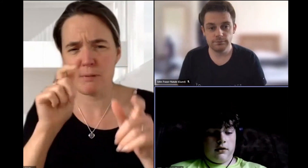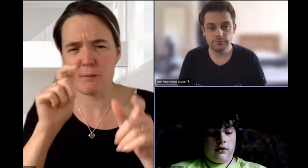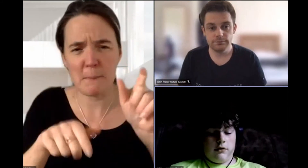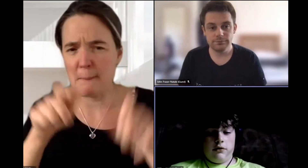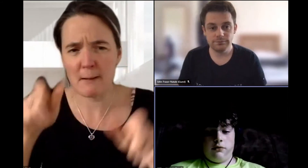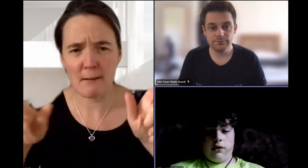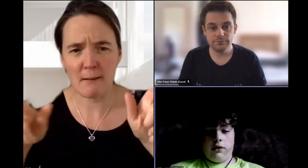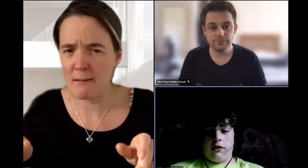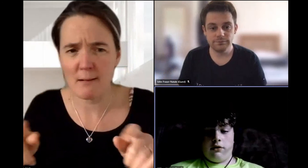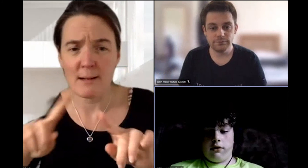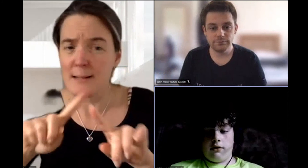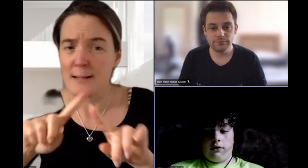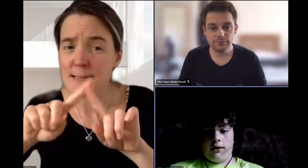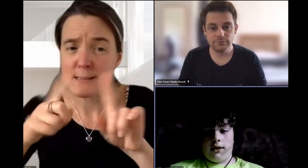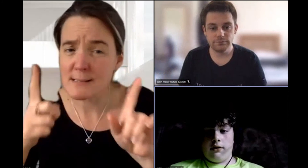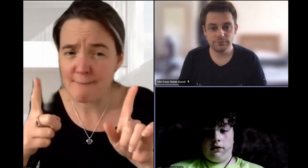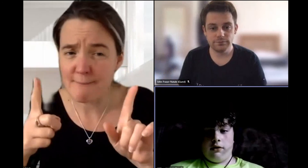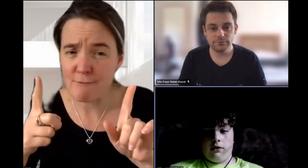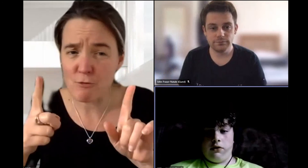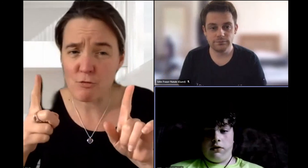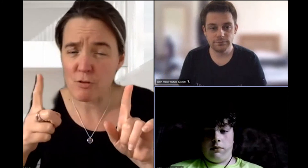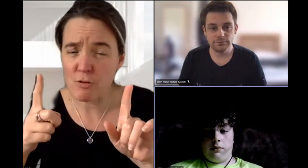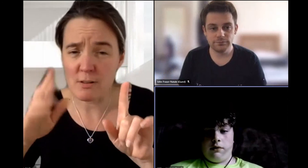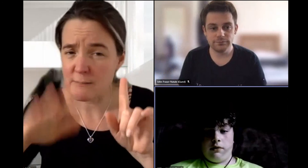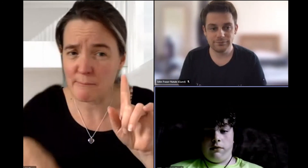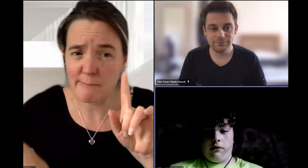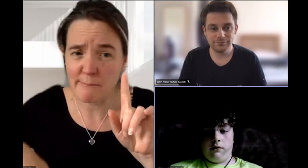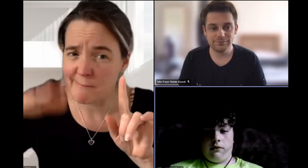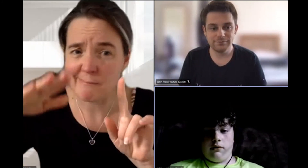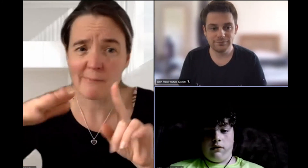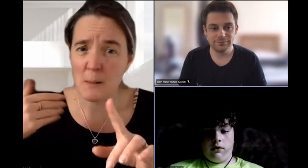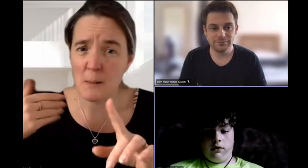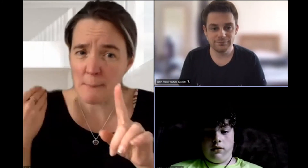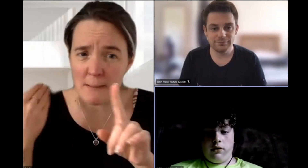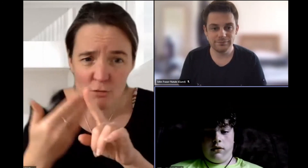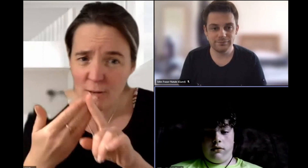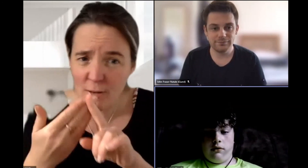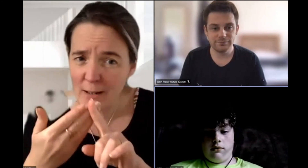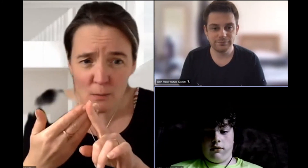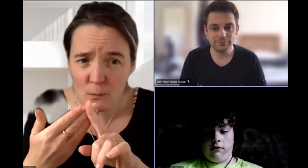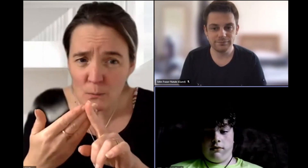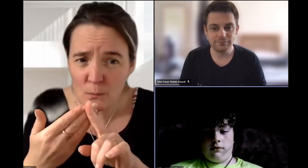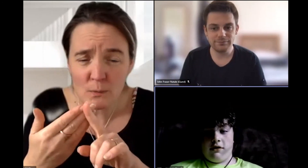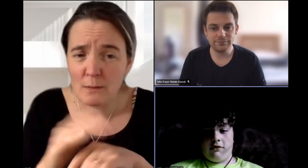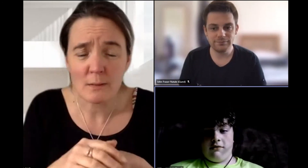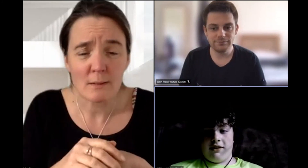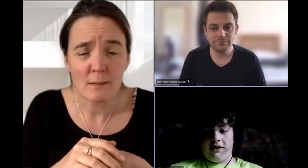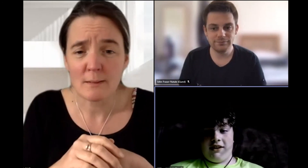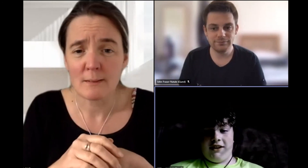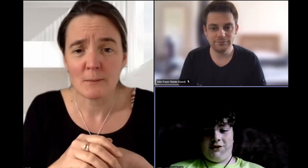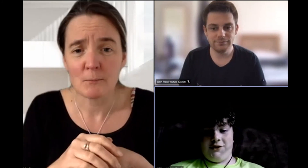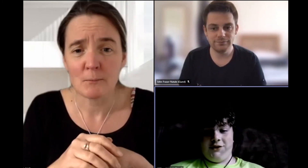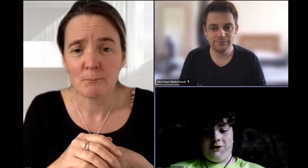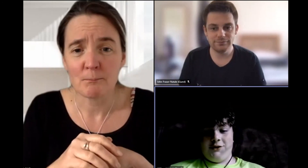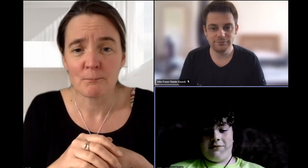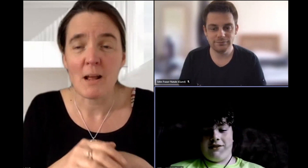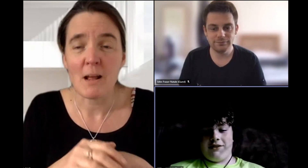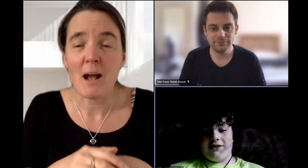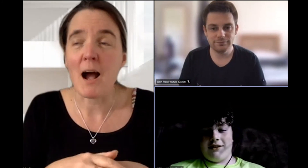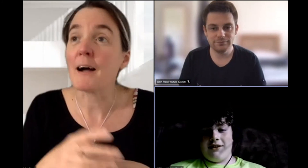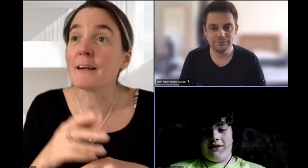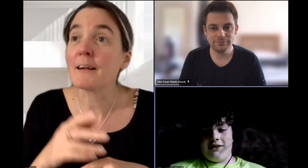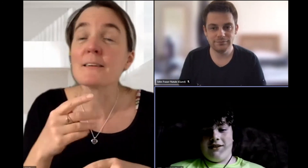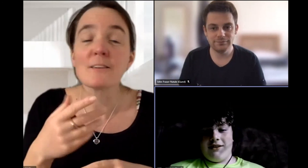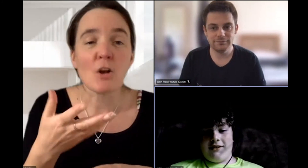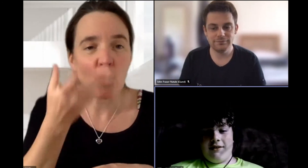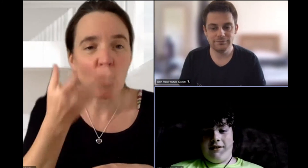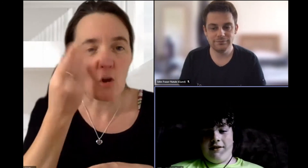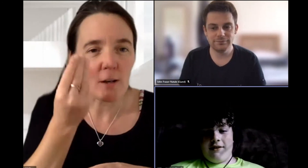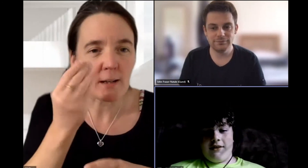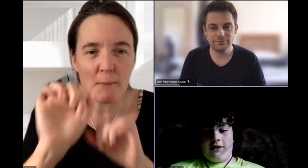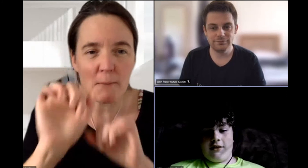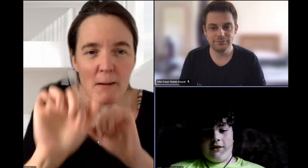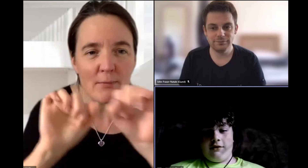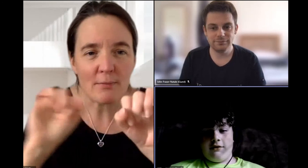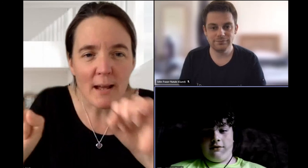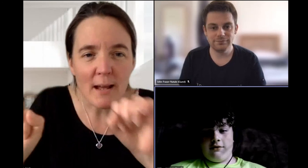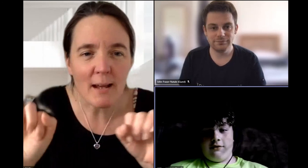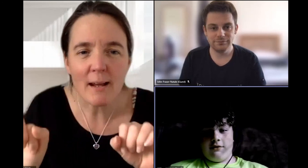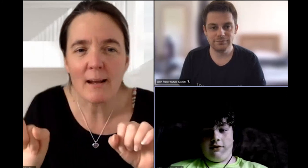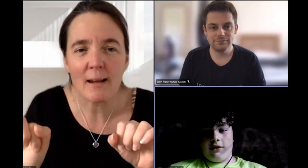Roedd yn hynod ddiddorol dod i nabod rhai ohonyn nhw, a chlywed am eu bywydau nhw.